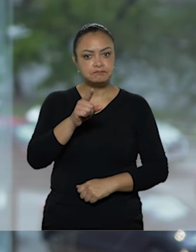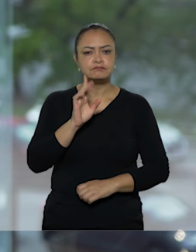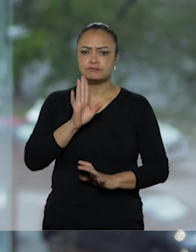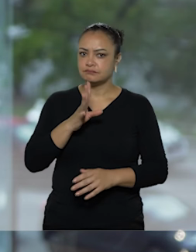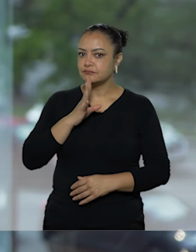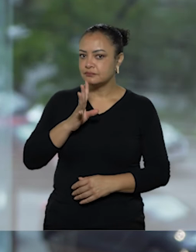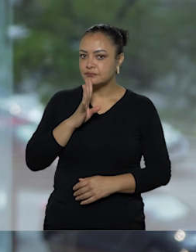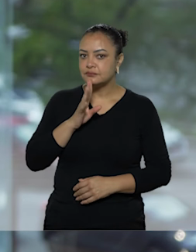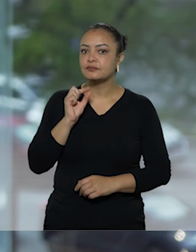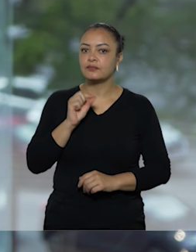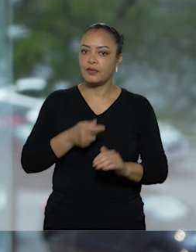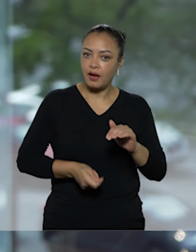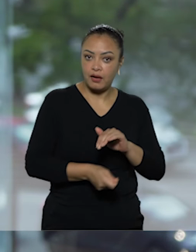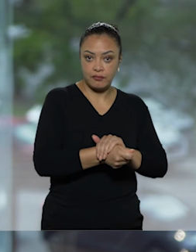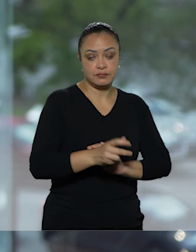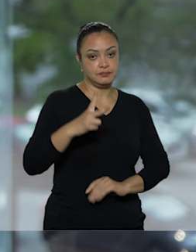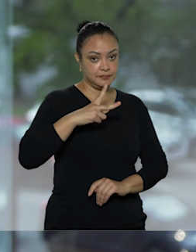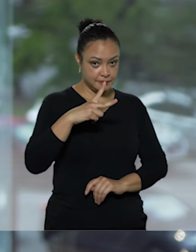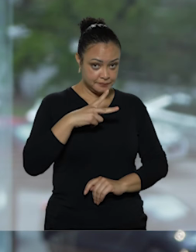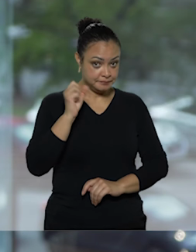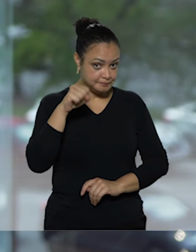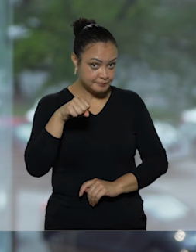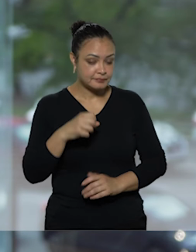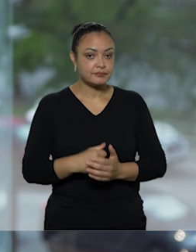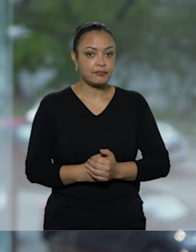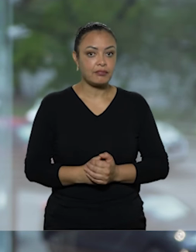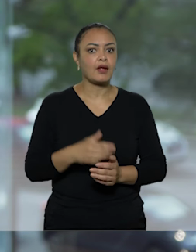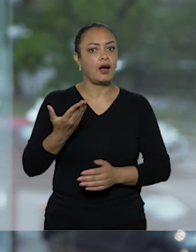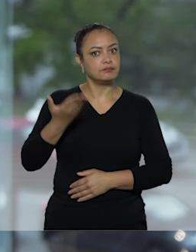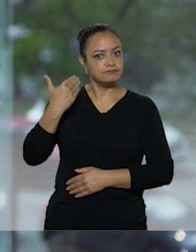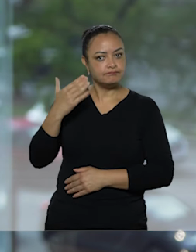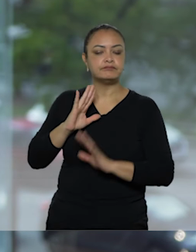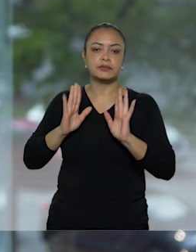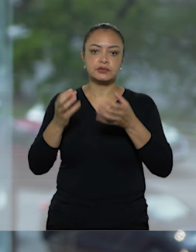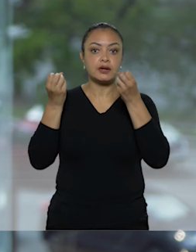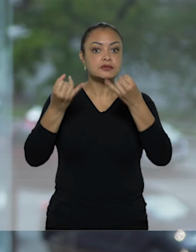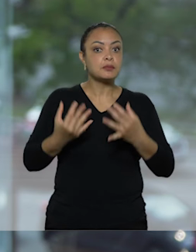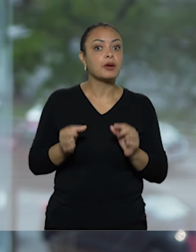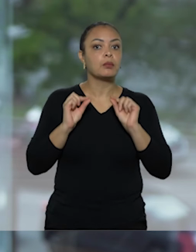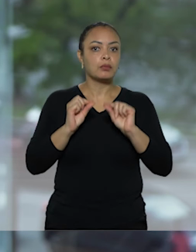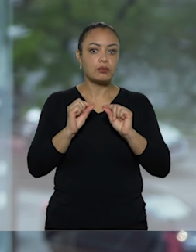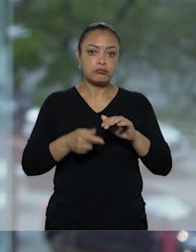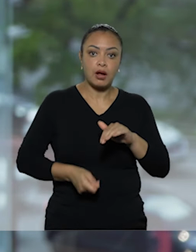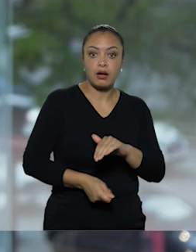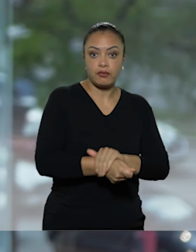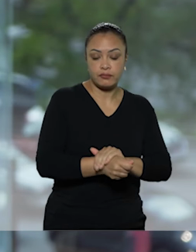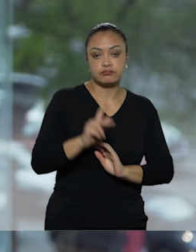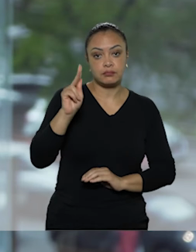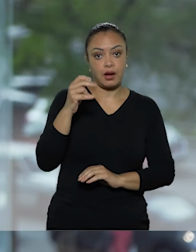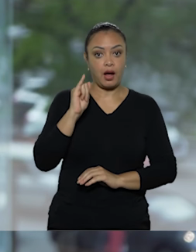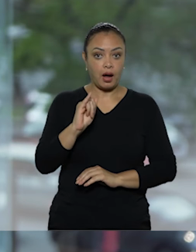Você já ouviu falar sobre fundos de crédito privado, né? Já falamos aqui no canal também sobre fundo de crédito high yield.